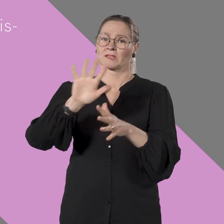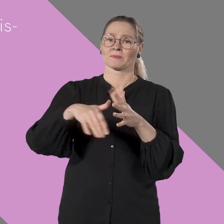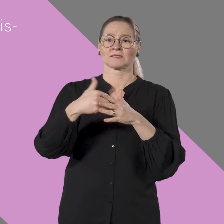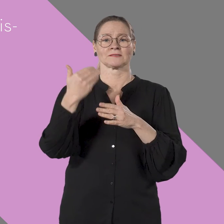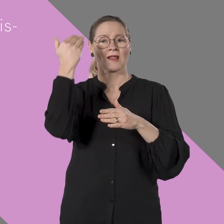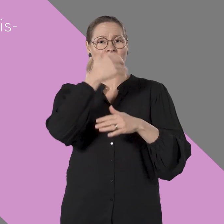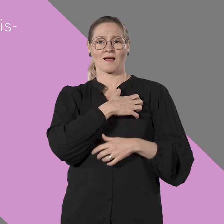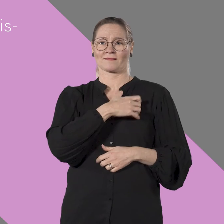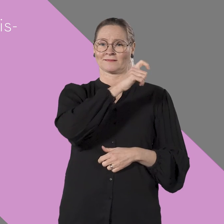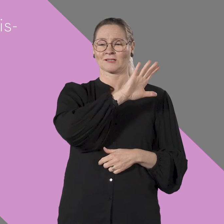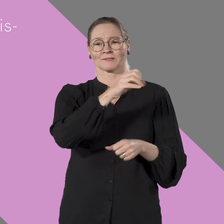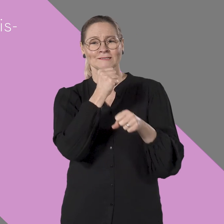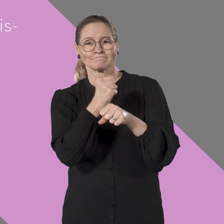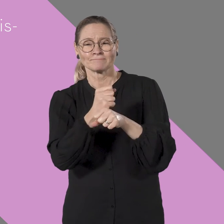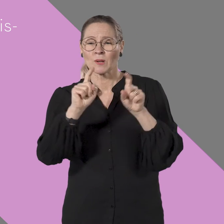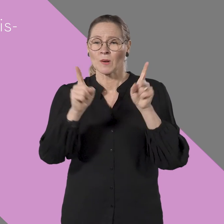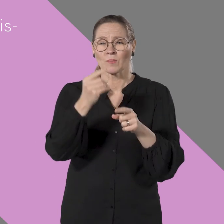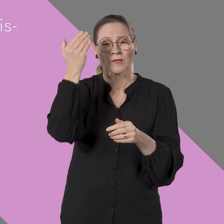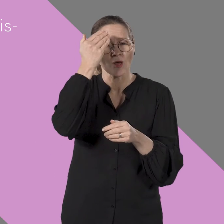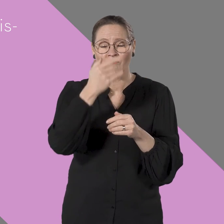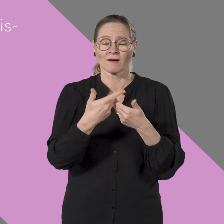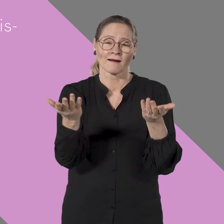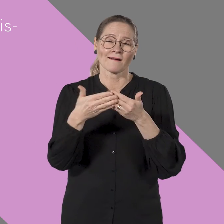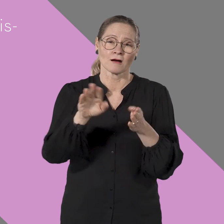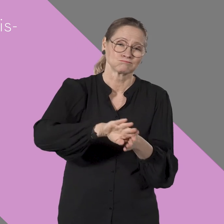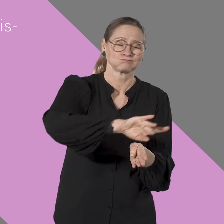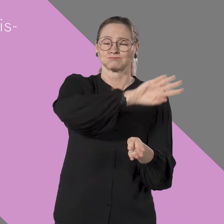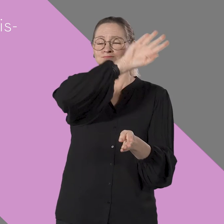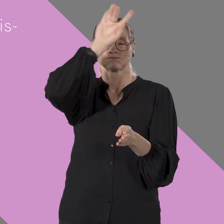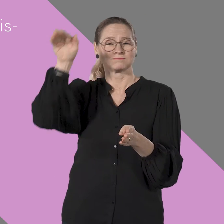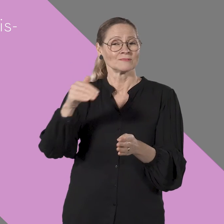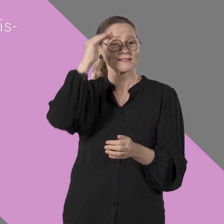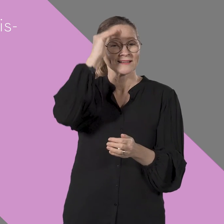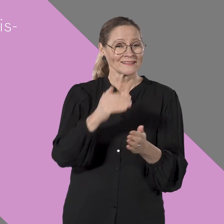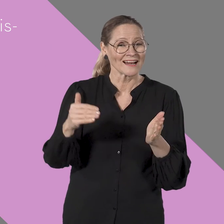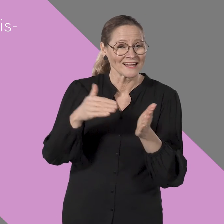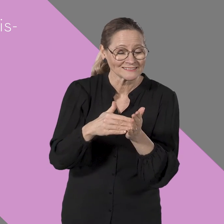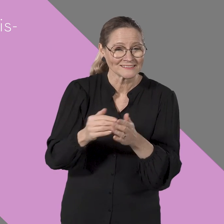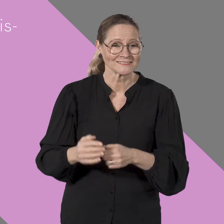viittomakielisten elokuvaharrastajien tekemiä lyhytelokuvia aamusta iltaan.